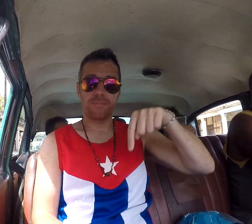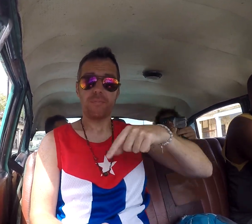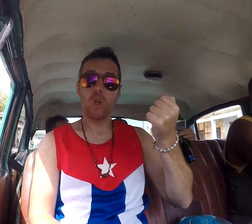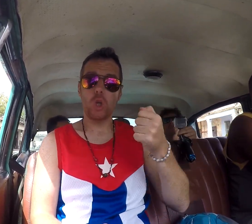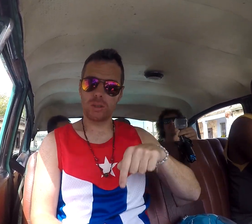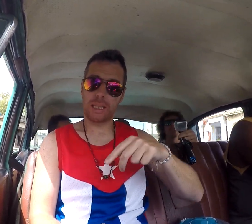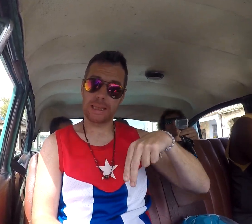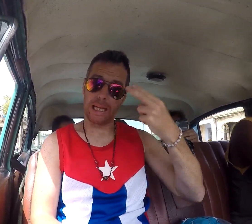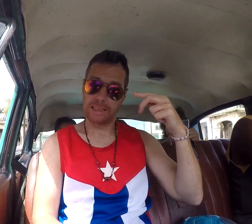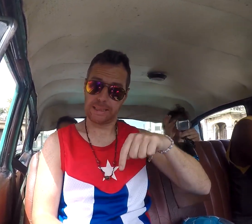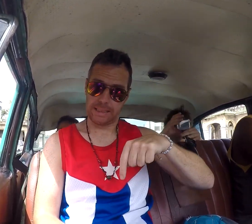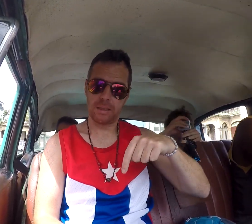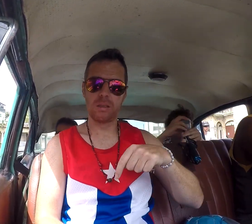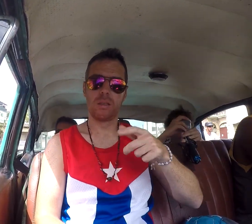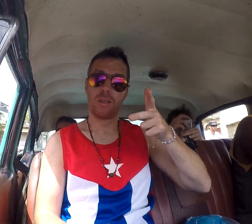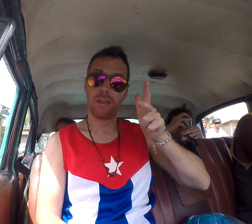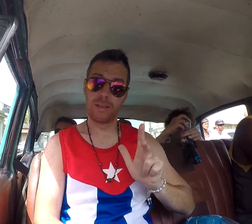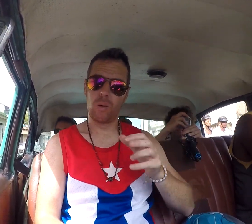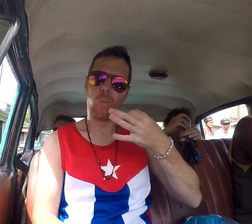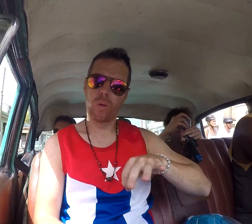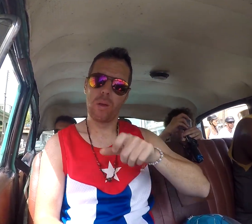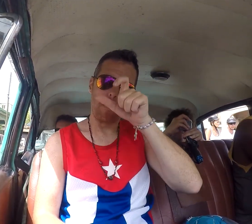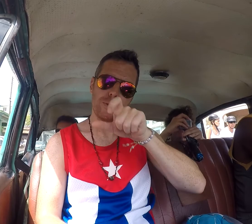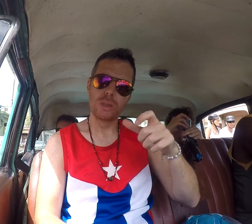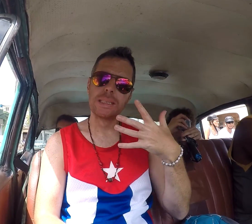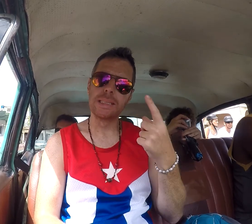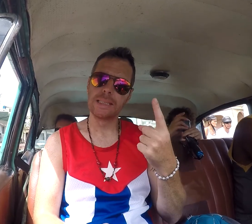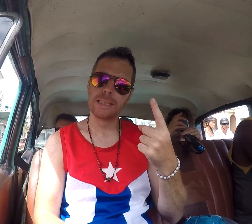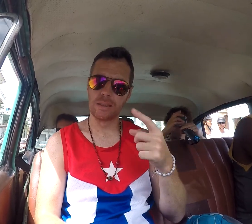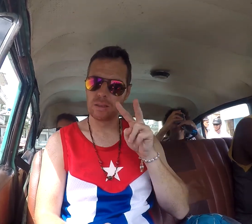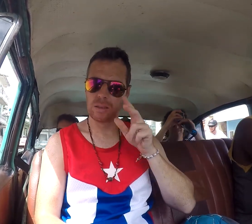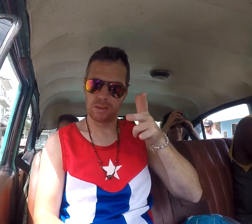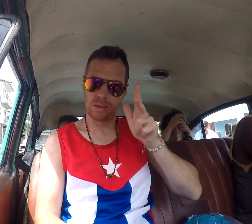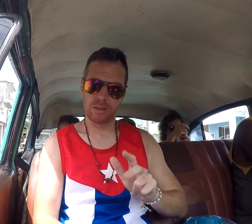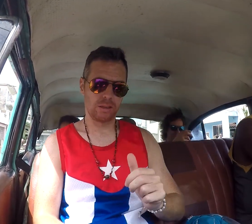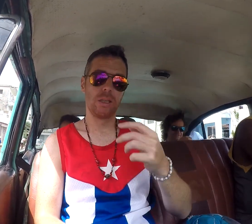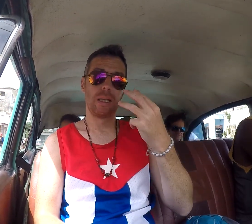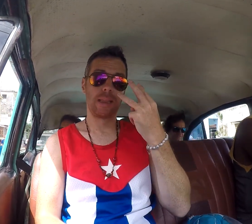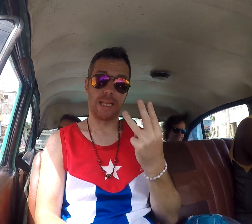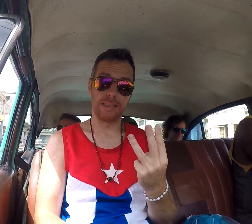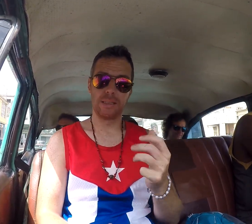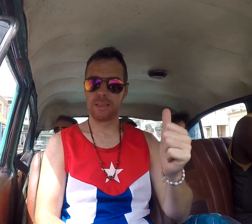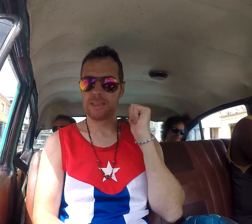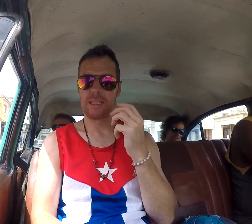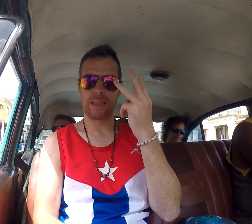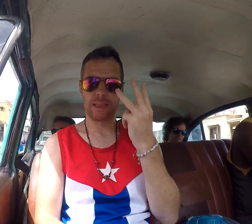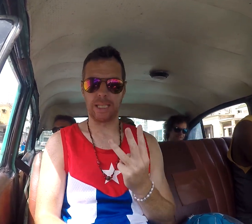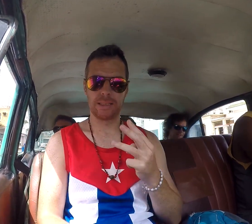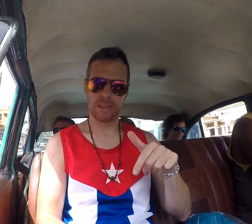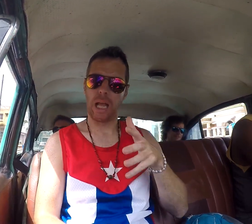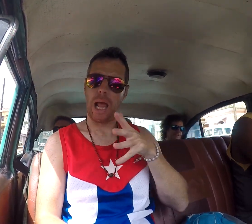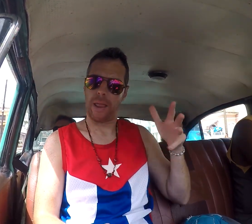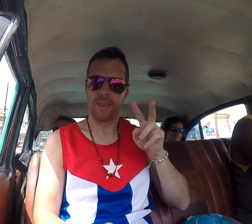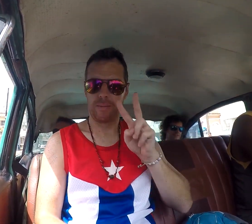Este es un taxi que puede albergar 6 plazas, 3 detrás y 3 delante, es grande, vedlo